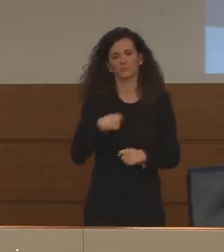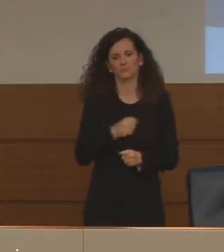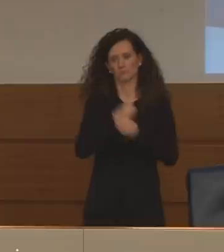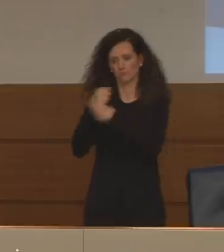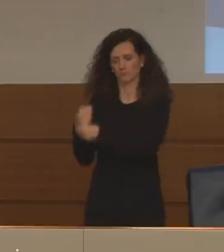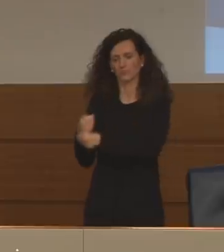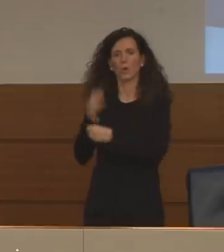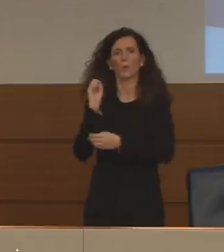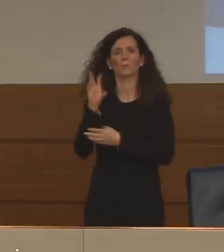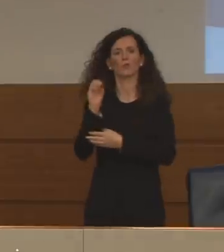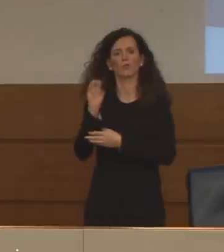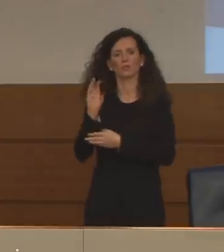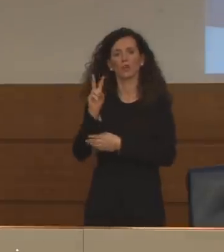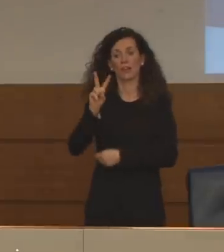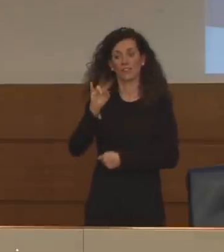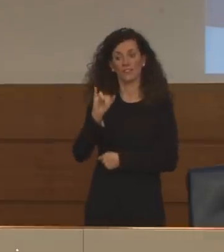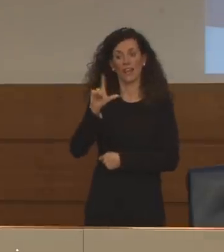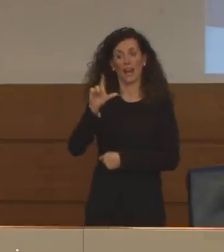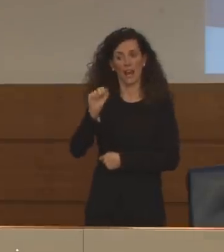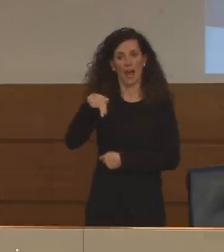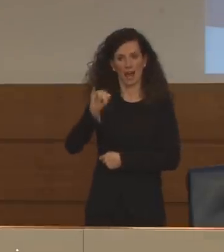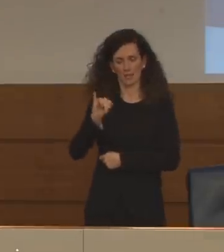professor Villani, prego professore.